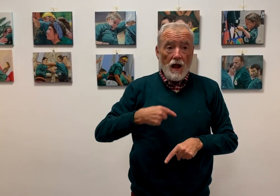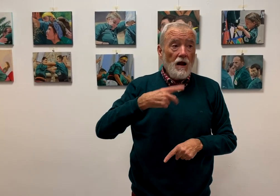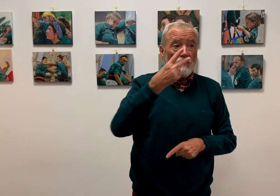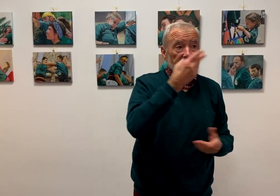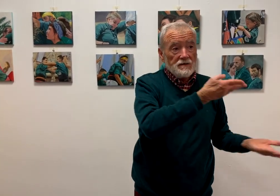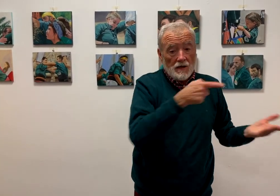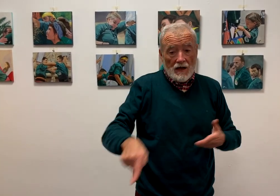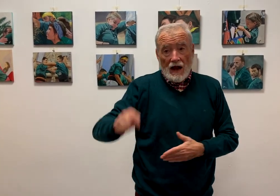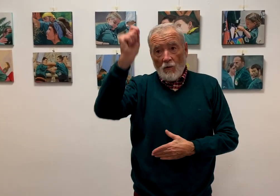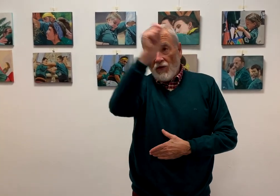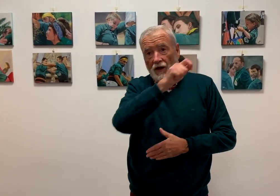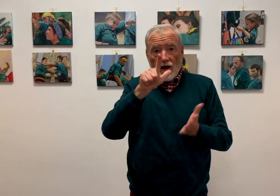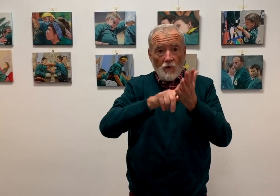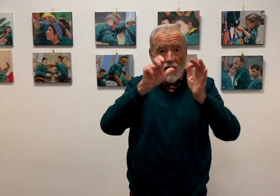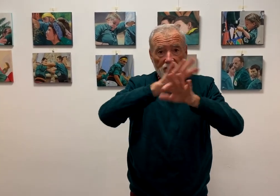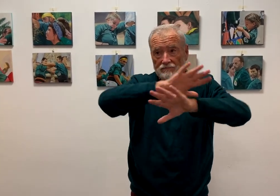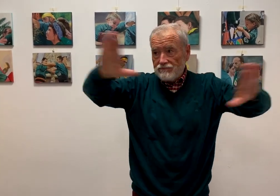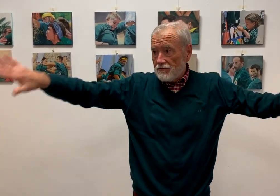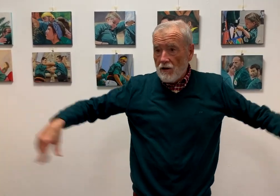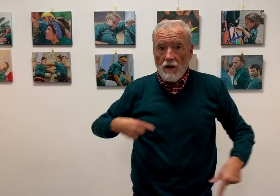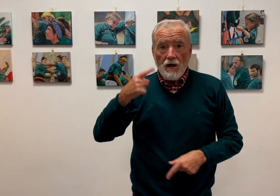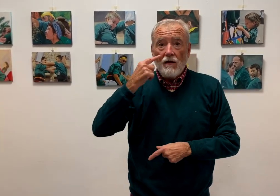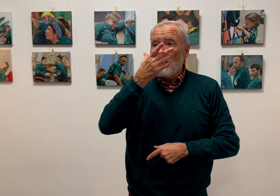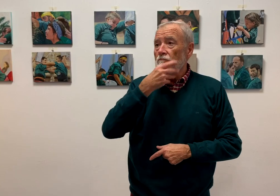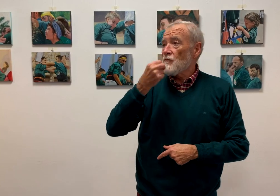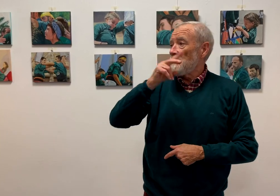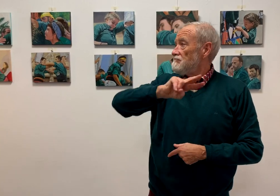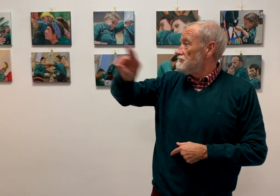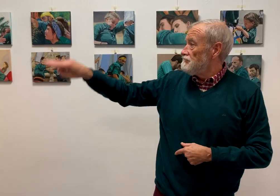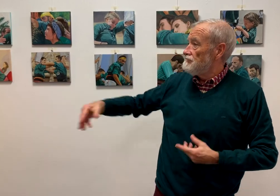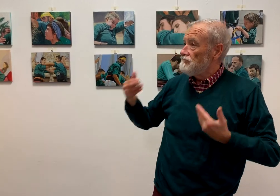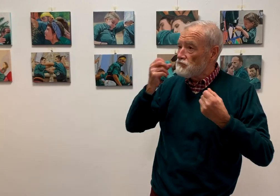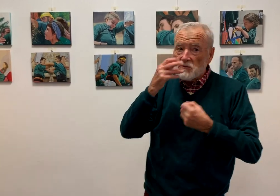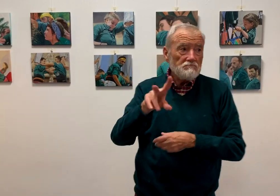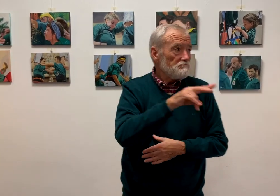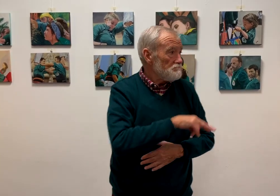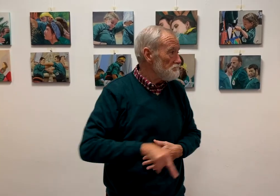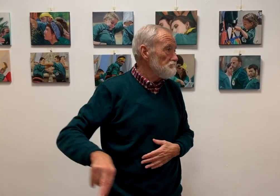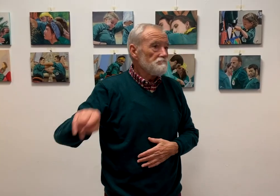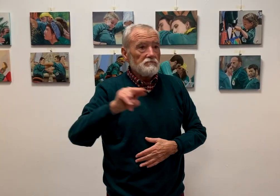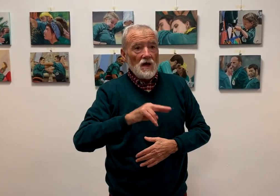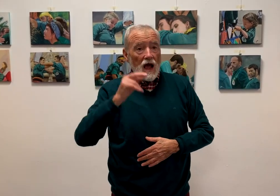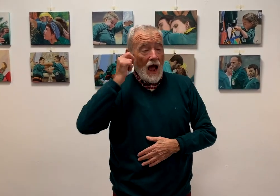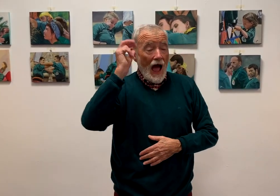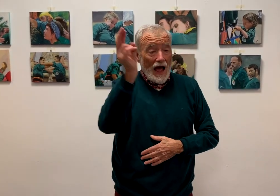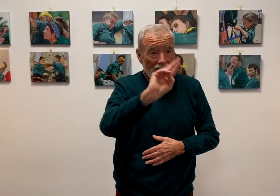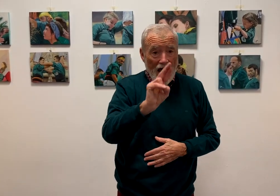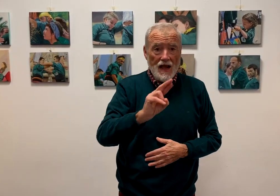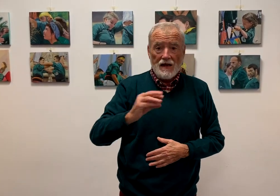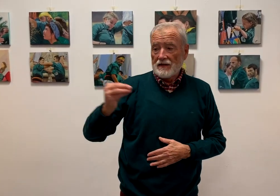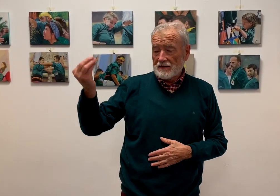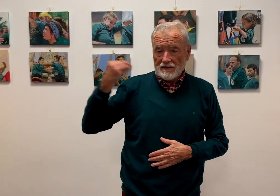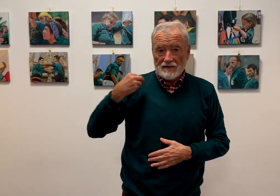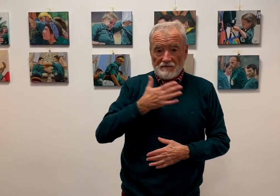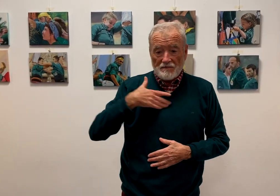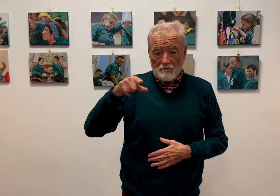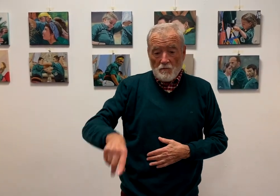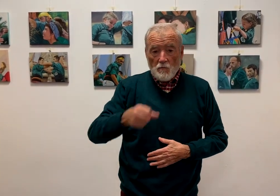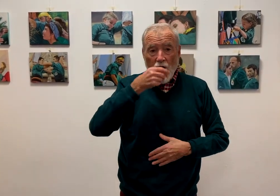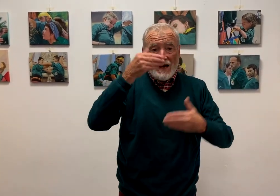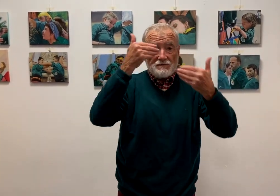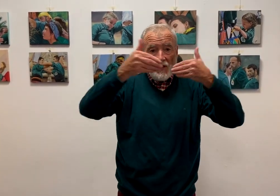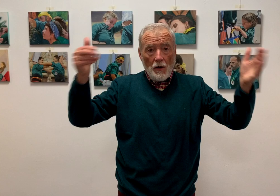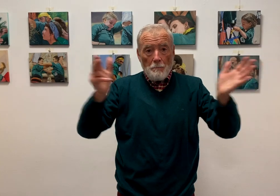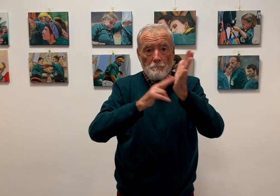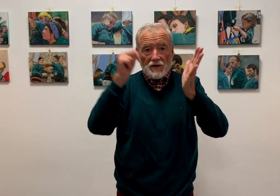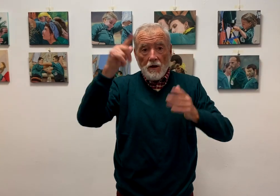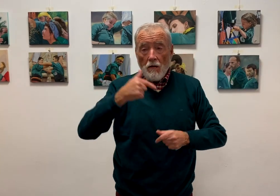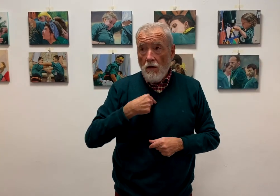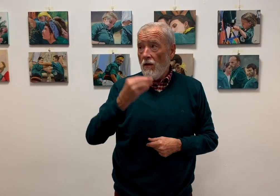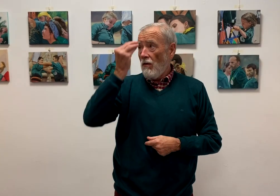lengua de signos, vine a visitar y me pareció todo muy bonito. Raquel me preguntó si quería hacer una exposición de pintura